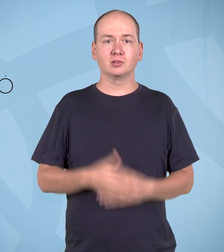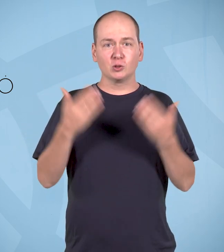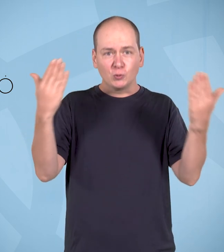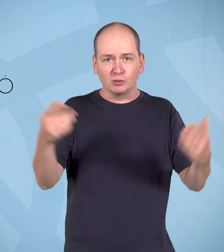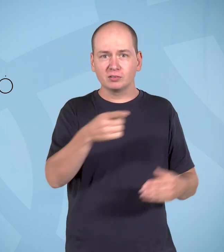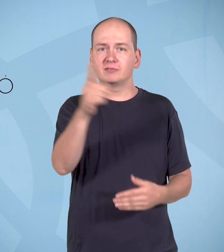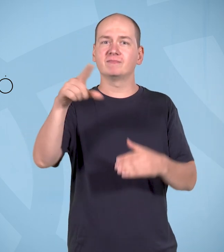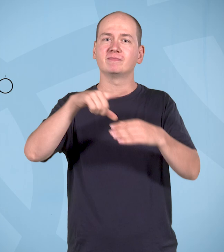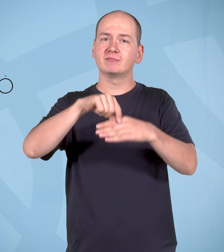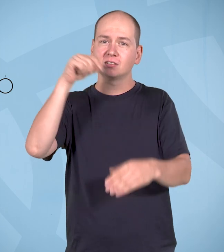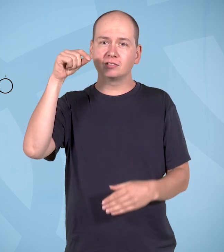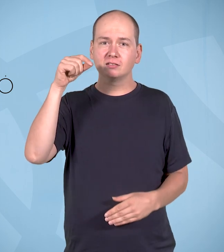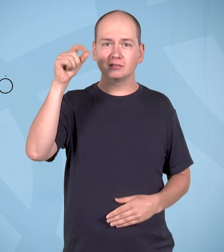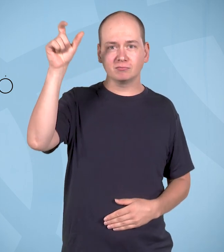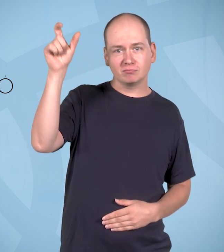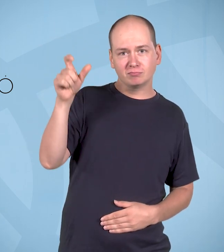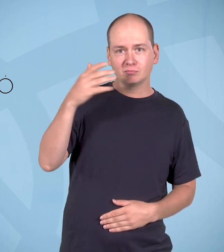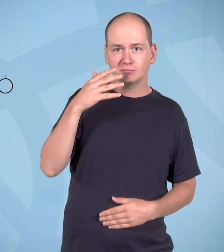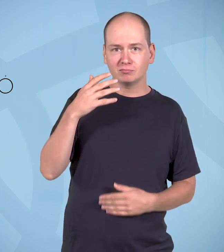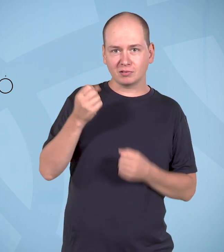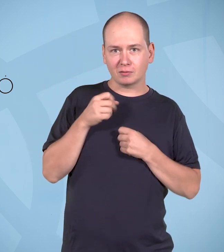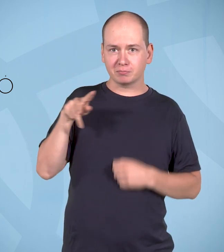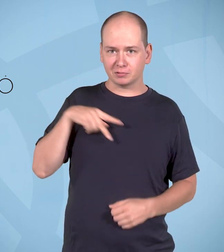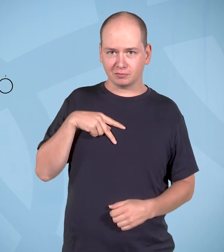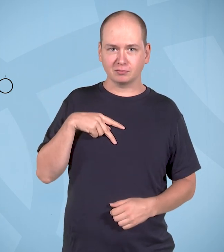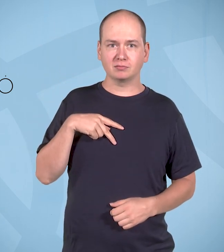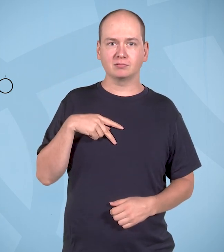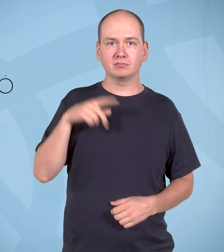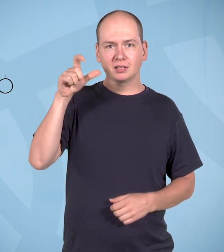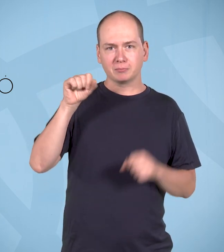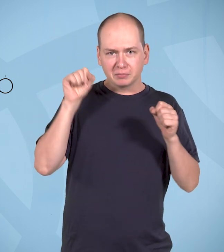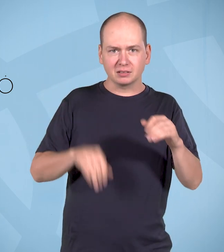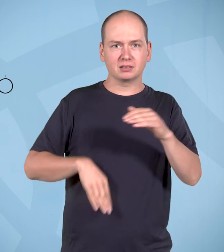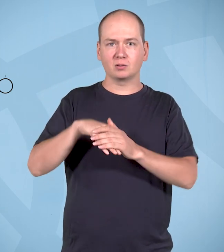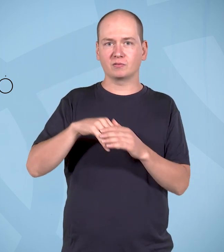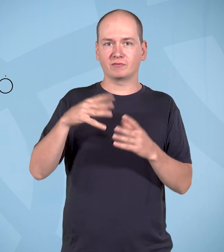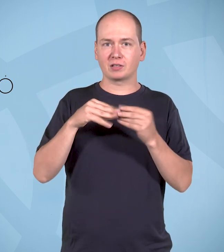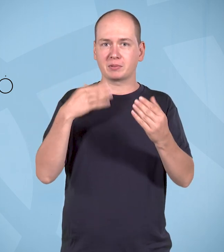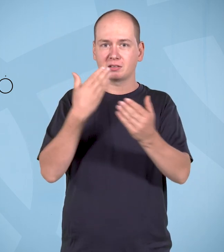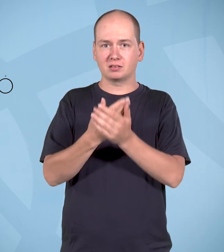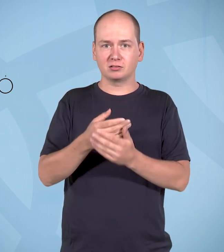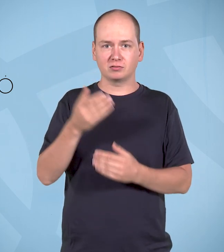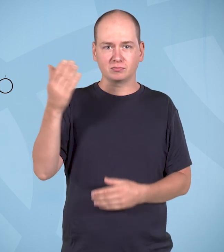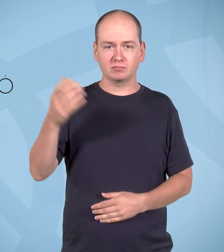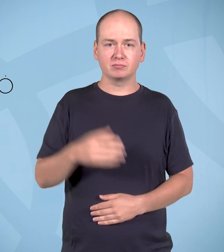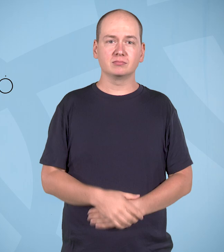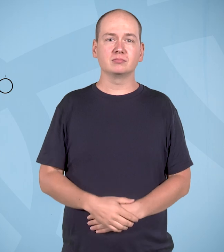Kuka vain voi ehdottaa vapaaehtoista kunniapalkinnon saajaksi. Ehdokkaan toiminnan tulee olla vapaaehtoista.